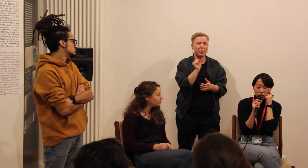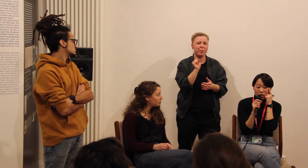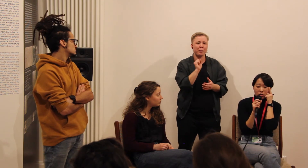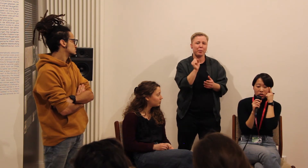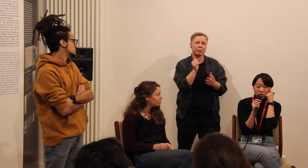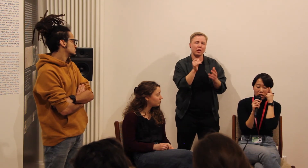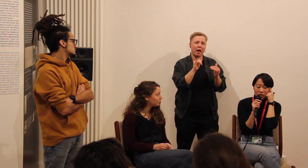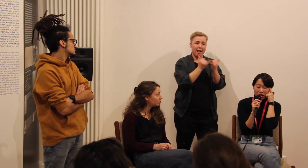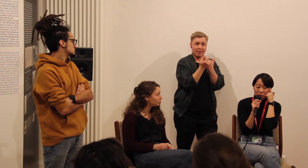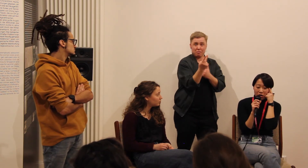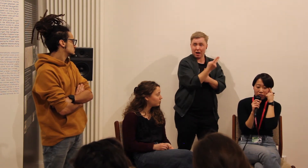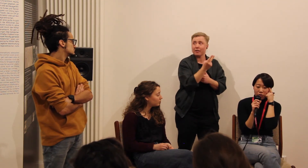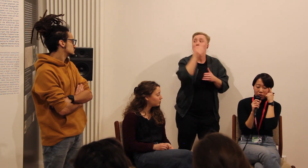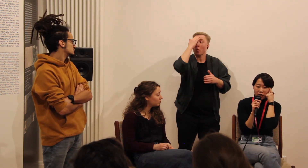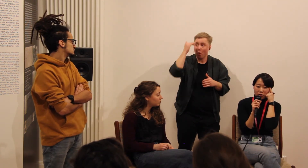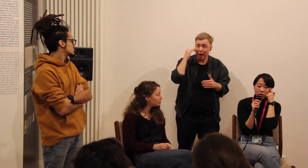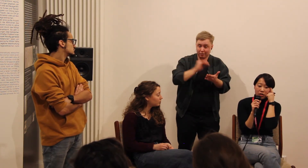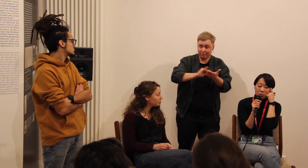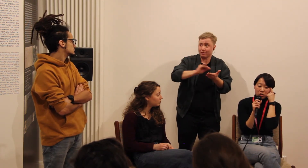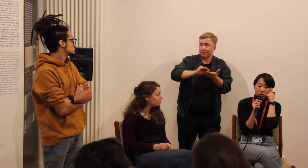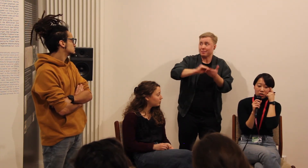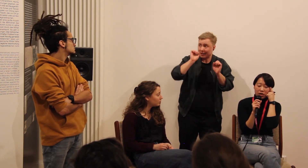Das ist immer so eine Sache der koreanischen CODAs.